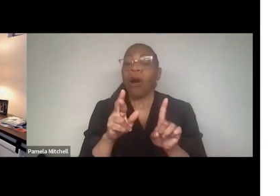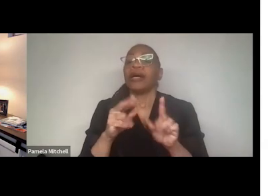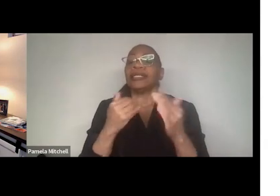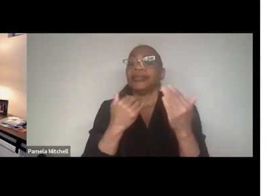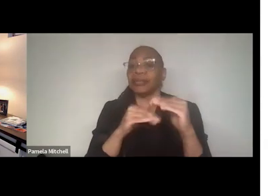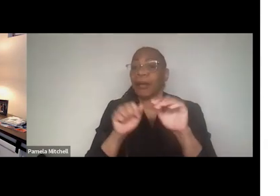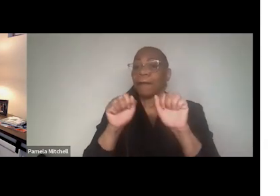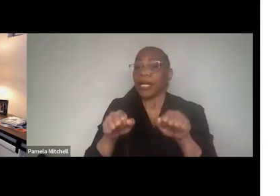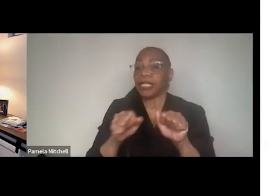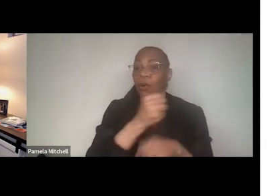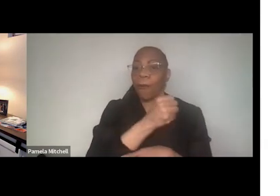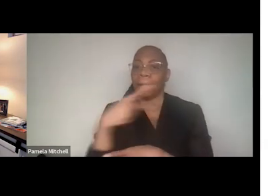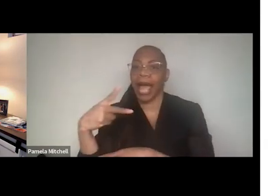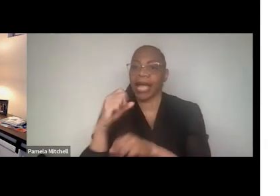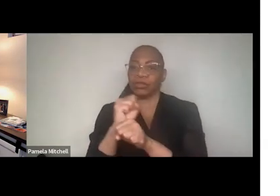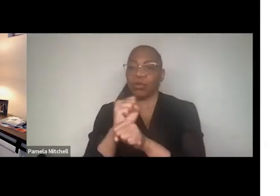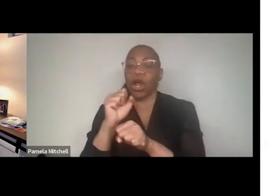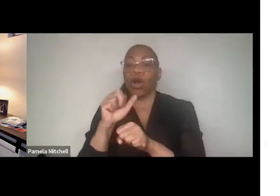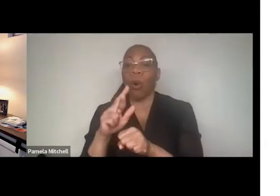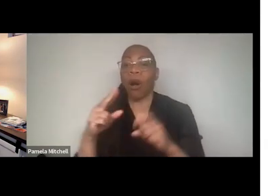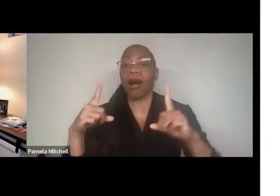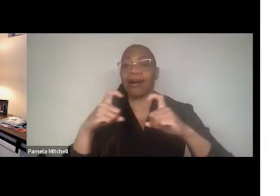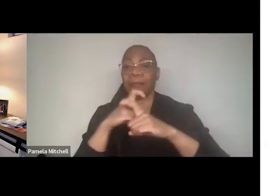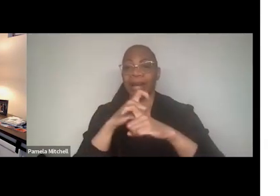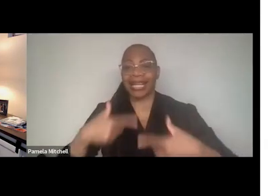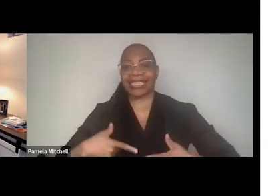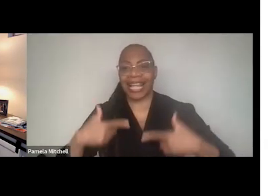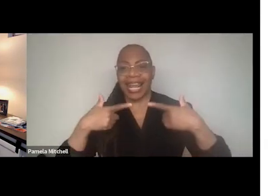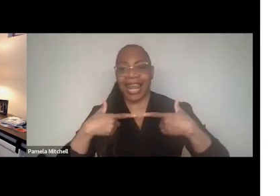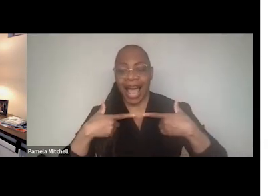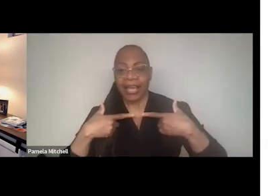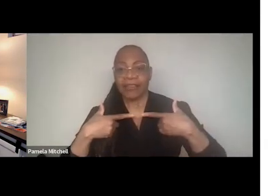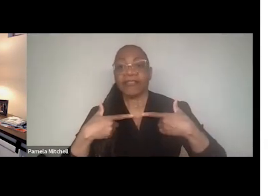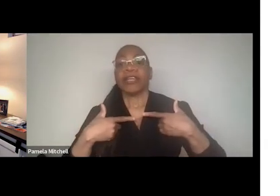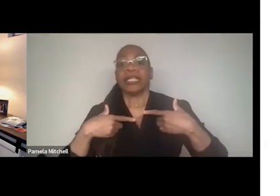la capacidad de completar tareas de vida más complejas y gestionar actividades.